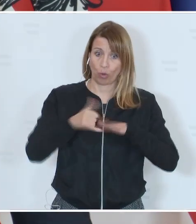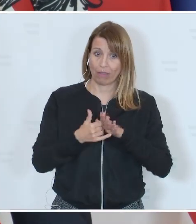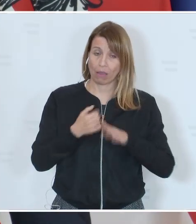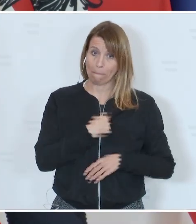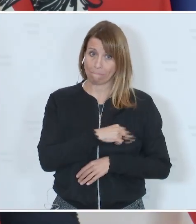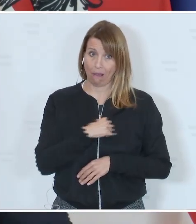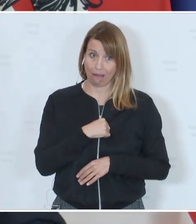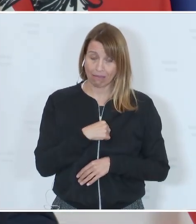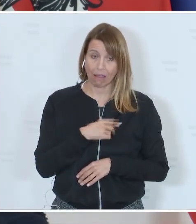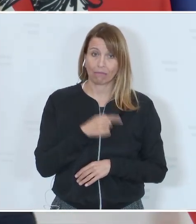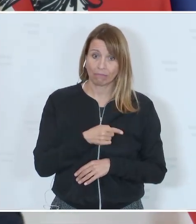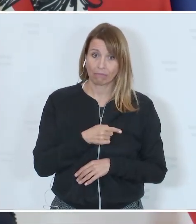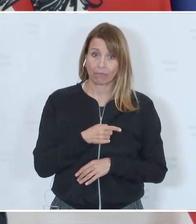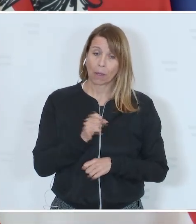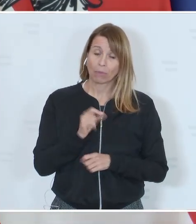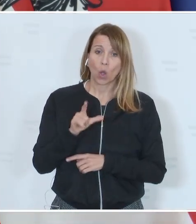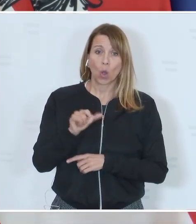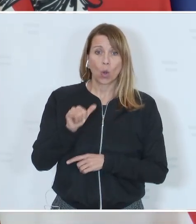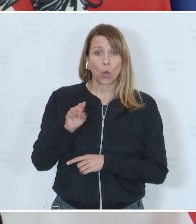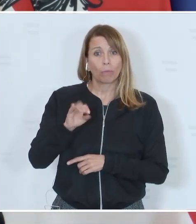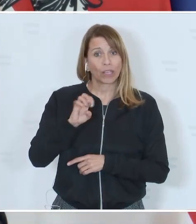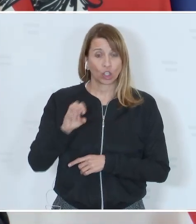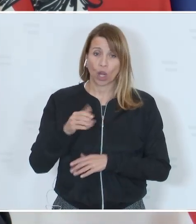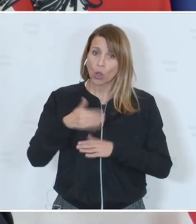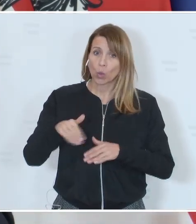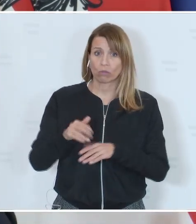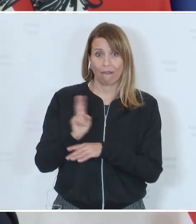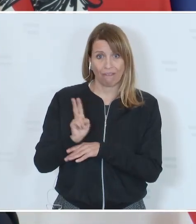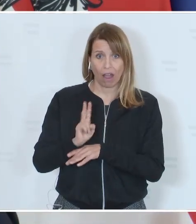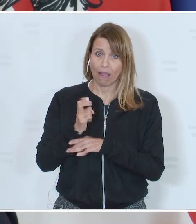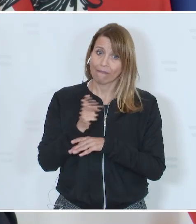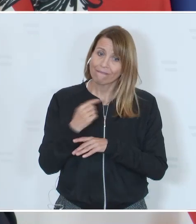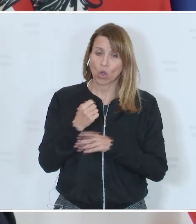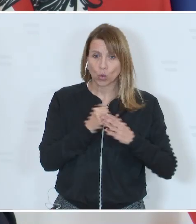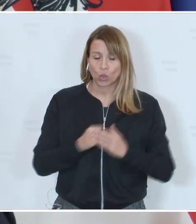auch die lübische Küstenwache zu unterstützen, weil auch das ein wesentlicher Beitrag zur